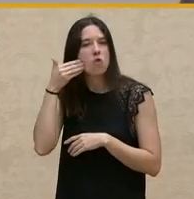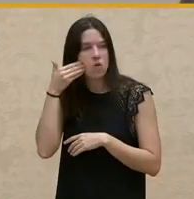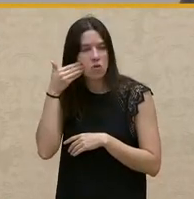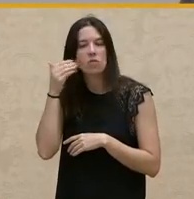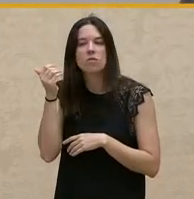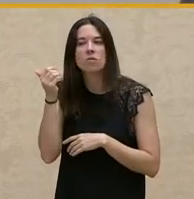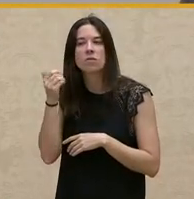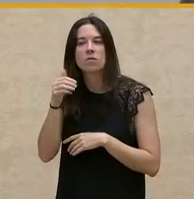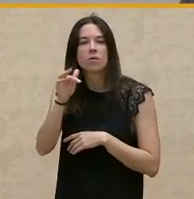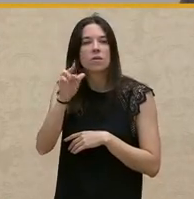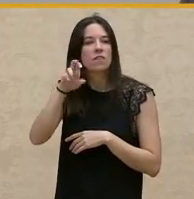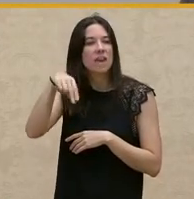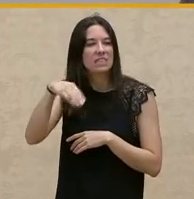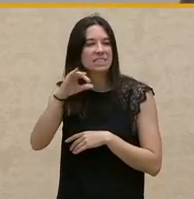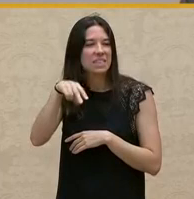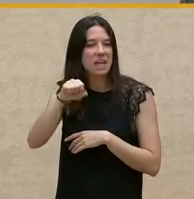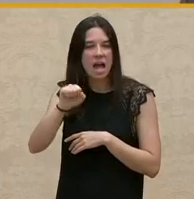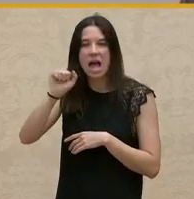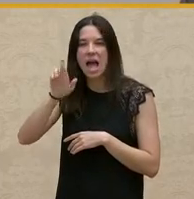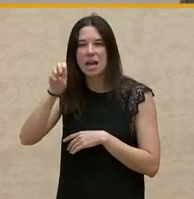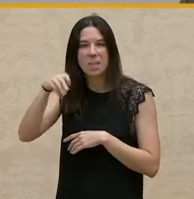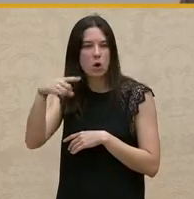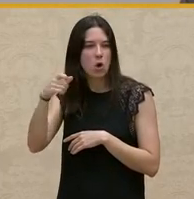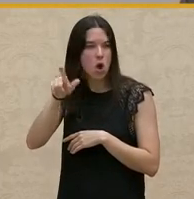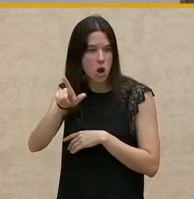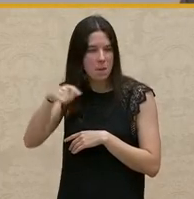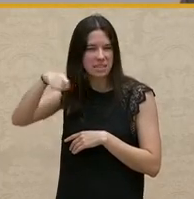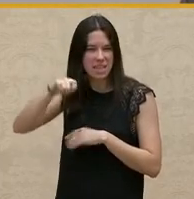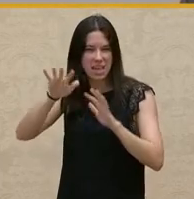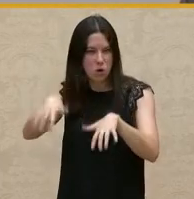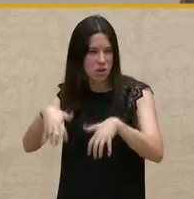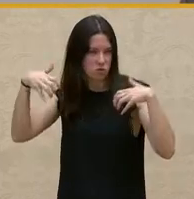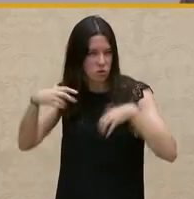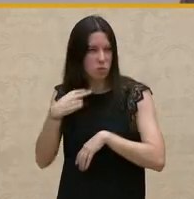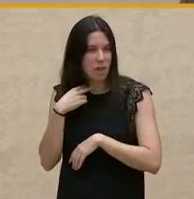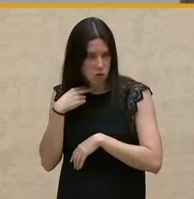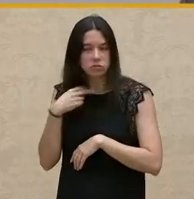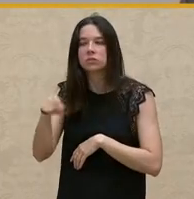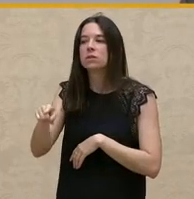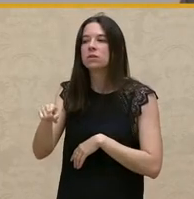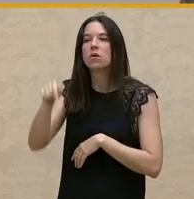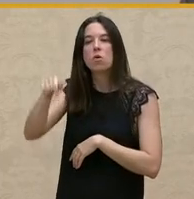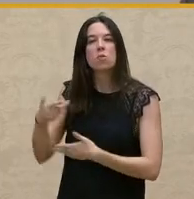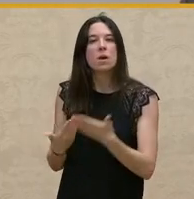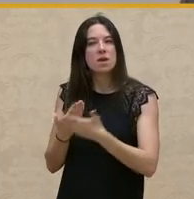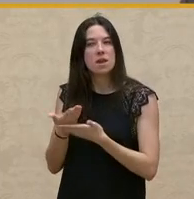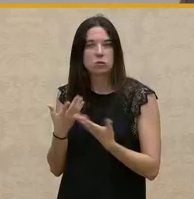por Dña. Francina Armensol, presidenta del Congreso de los Diputados, Dña. Francina Armengol